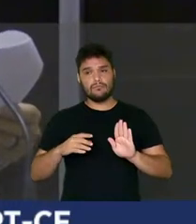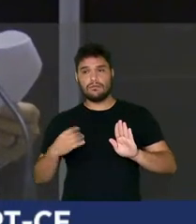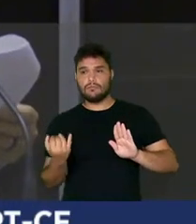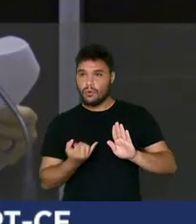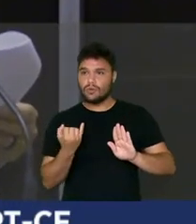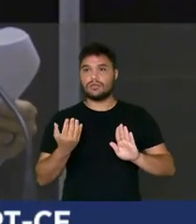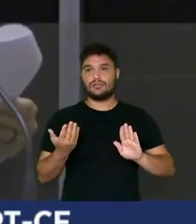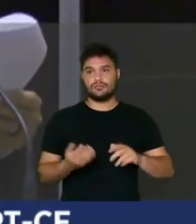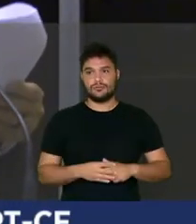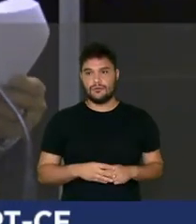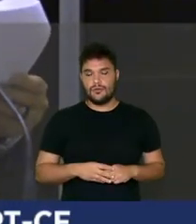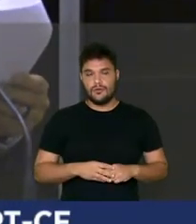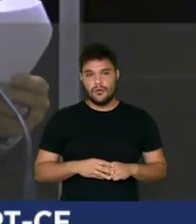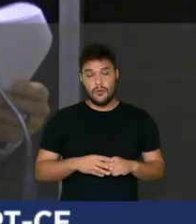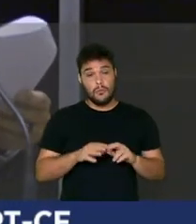DISCIPLINADOS SÃO OPORTUNOS E NECESSÁRIOS, ENCONTRANDO